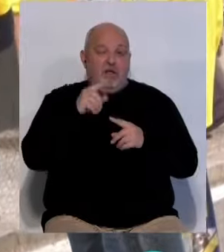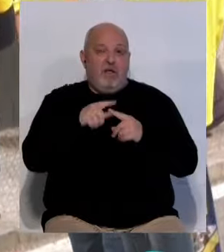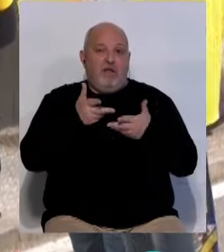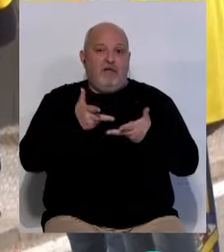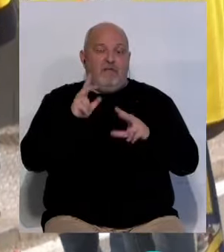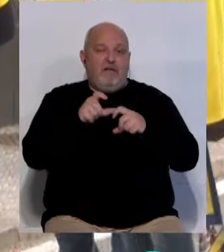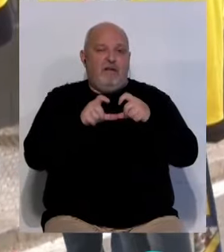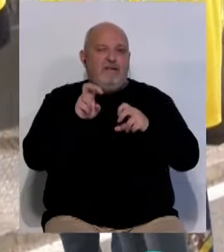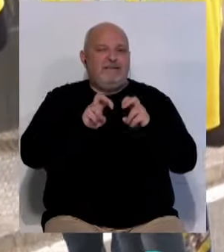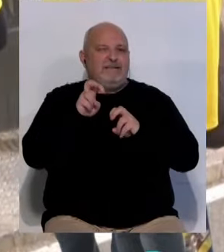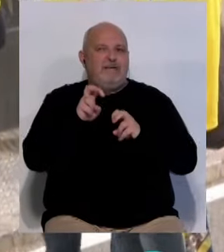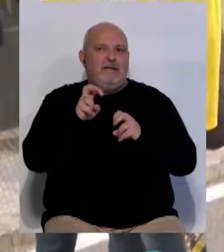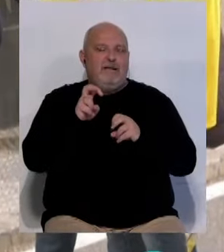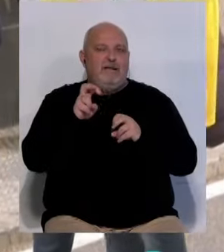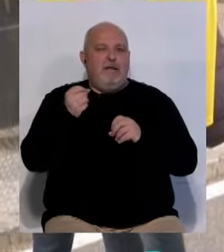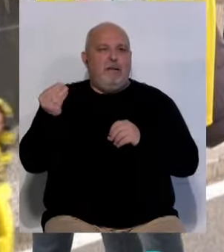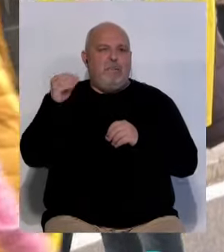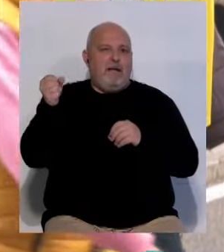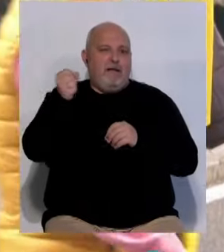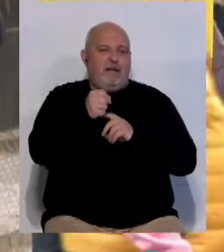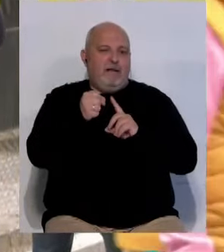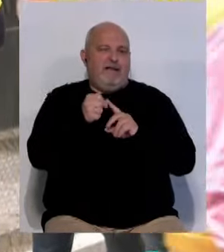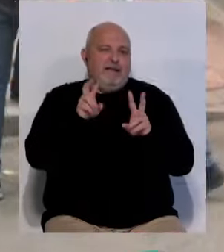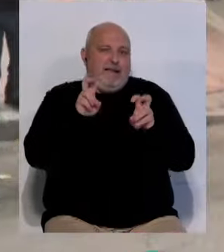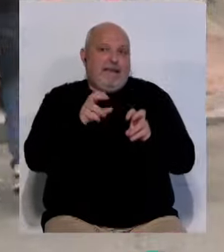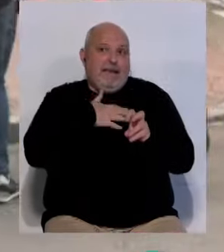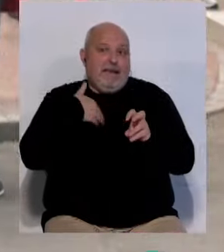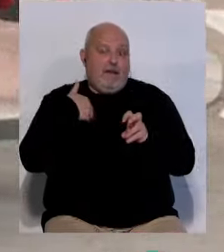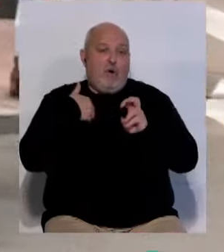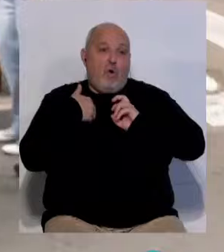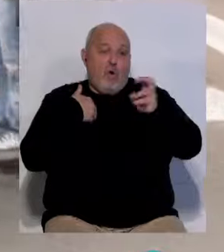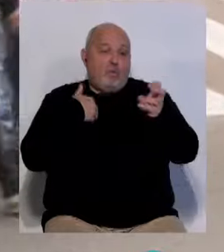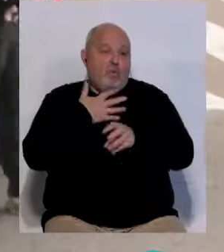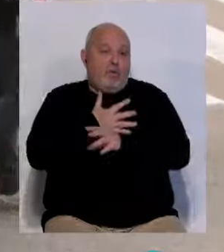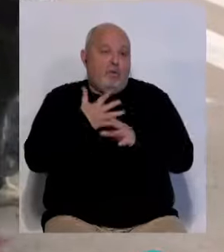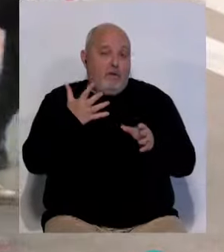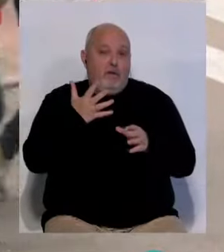hecho bien siempre y cuando podamos reforzar la parcela que en estos en este caso pues abandonan